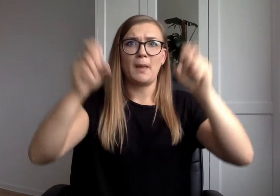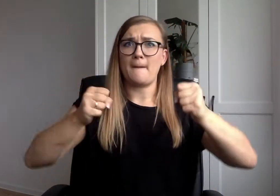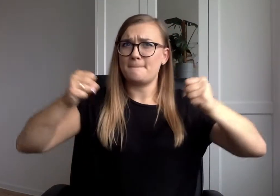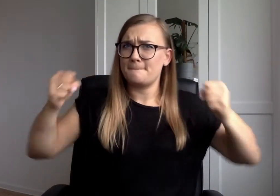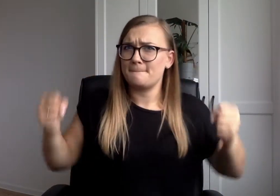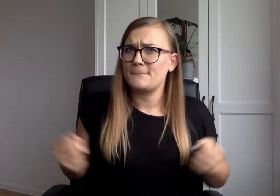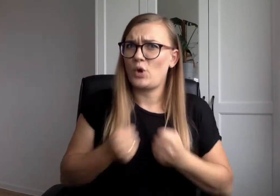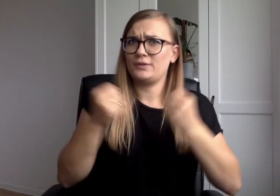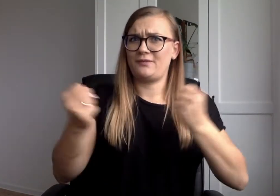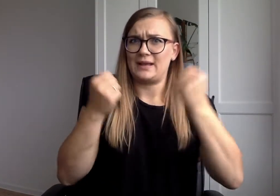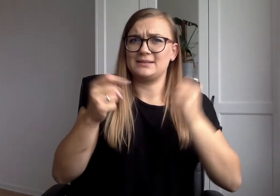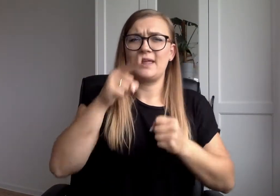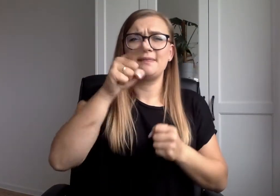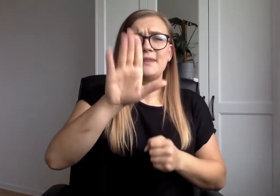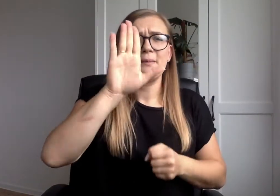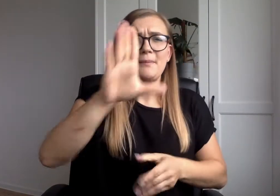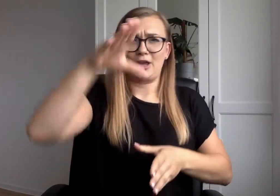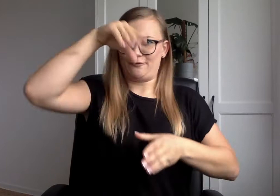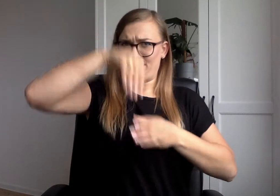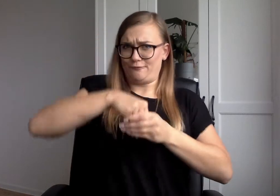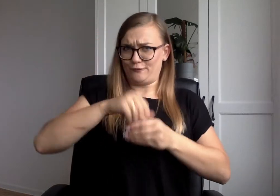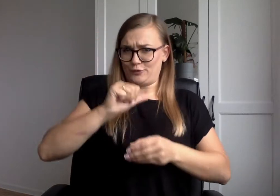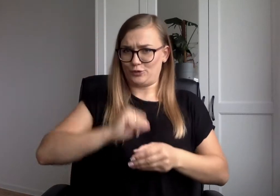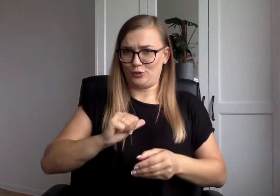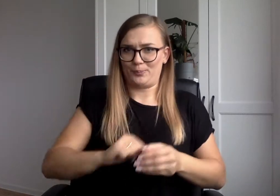„Motywacja – masz ją w sobie”,